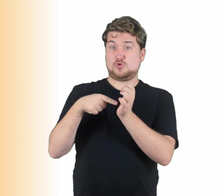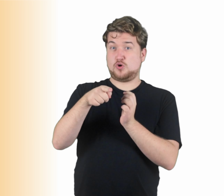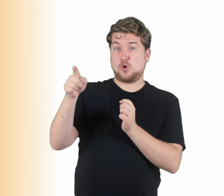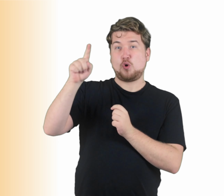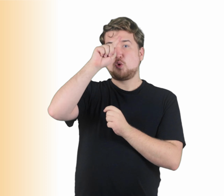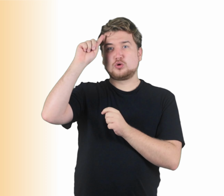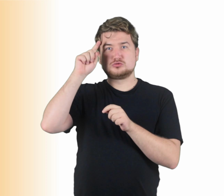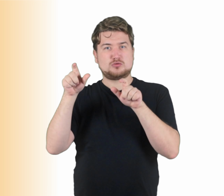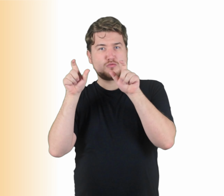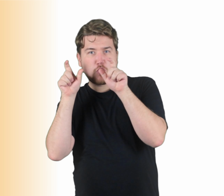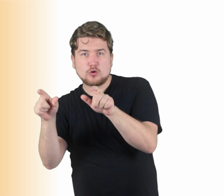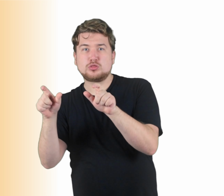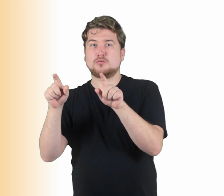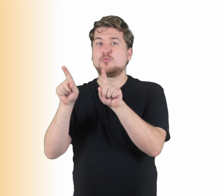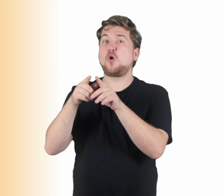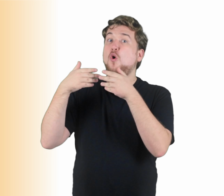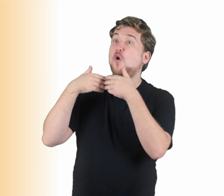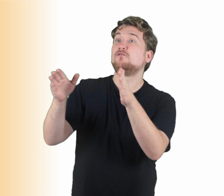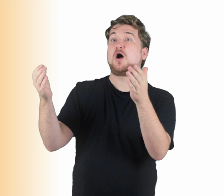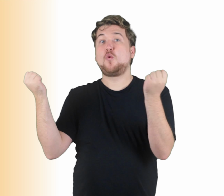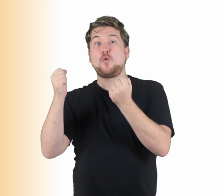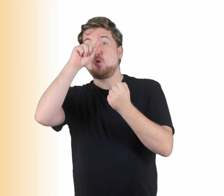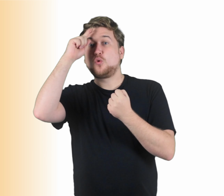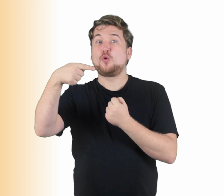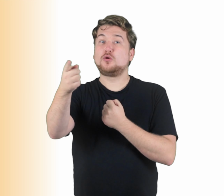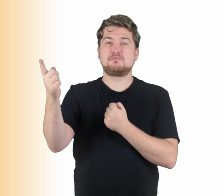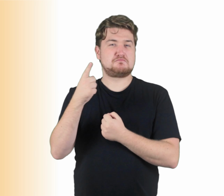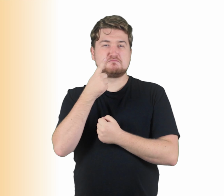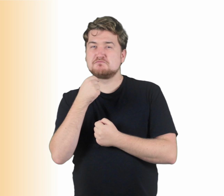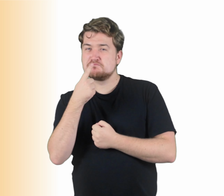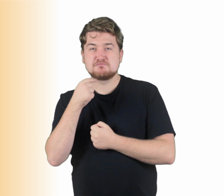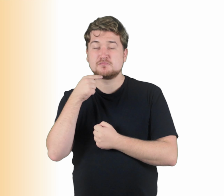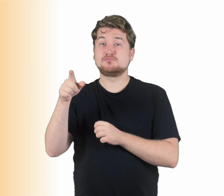bywają kontrolujące i mało otwarte na innych.